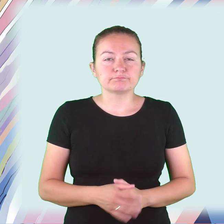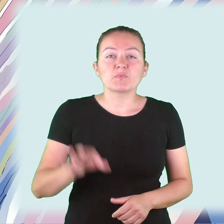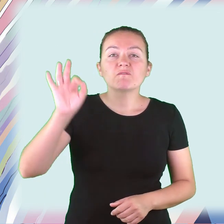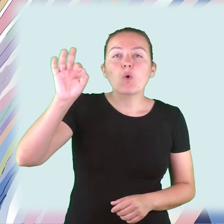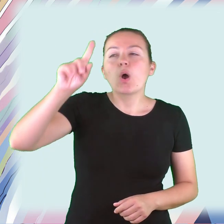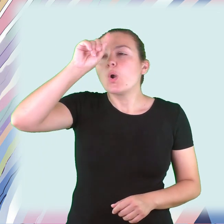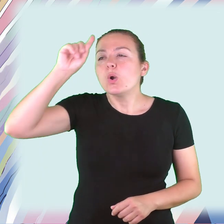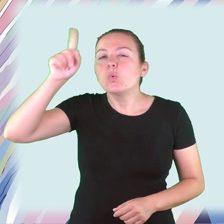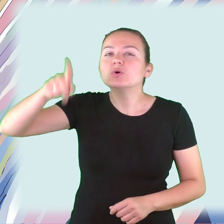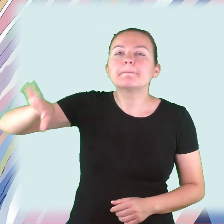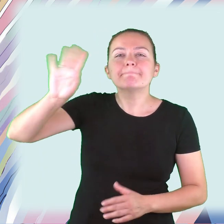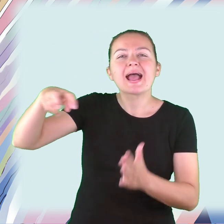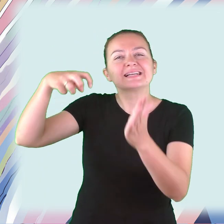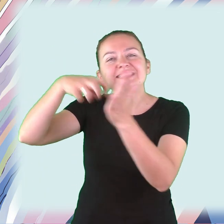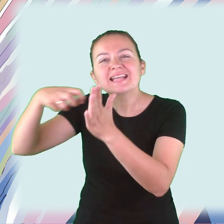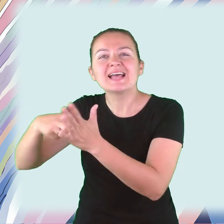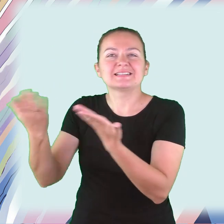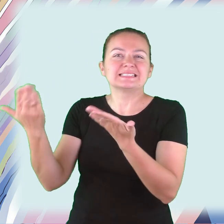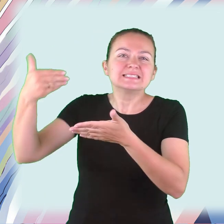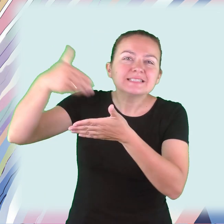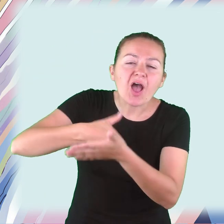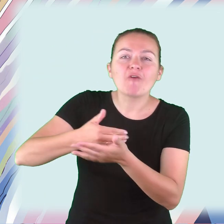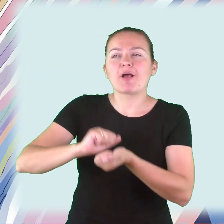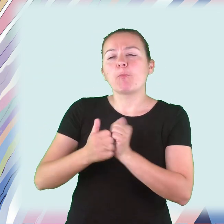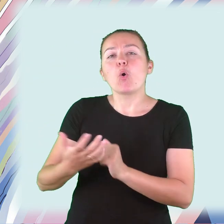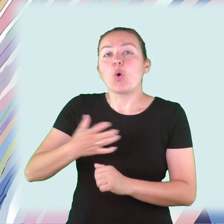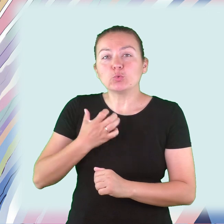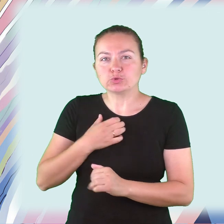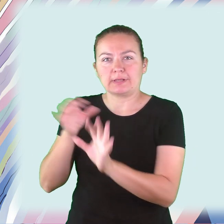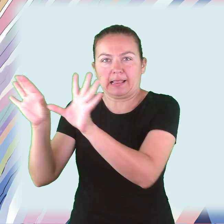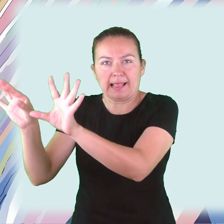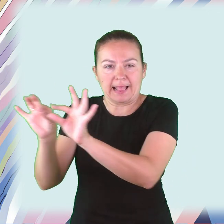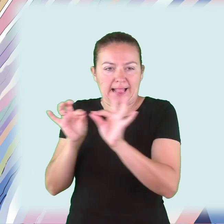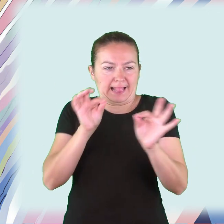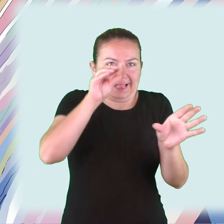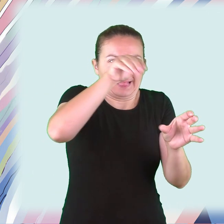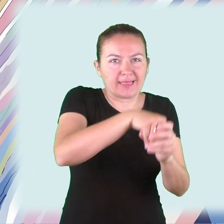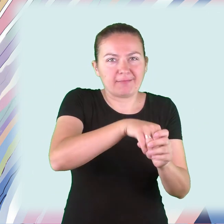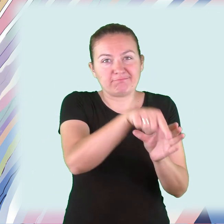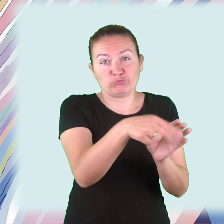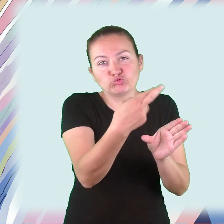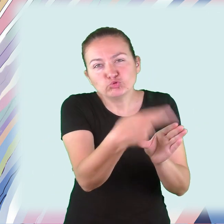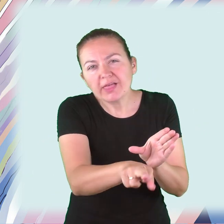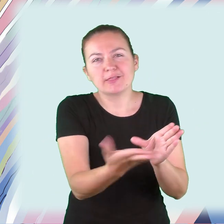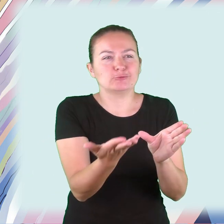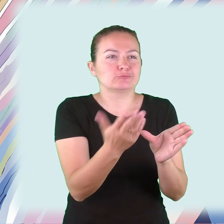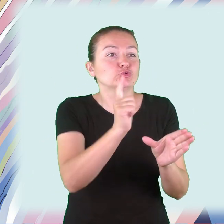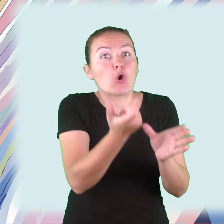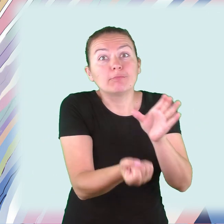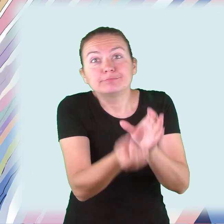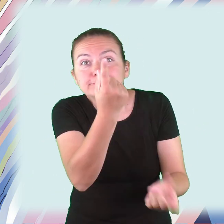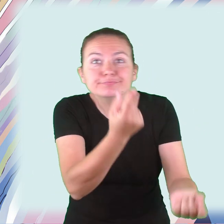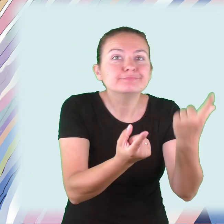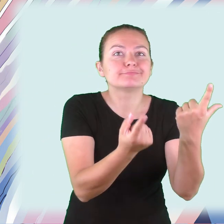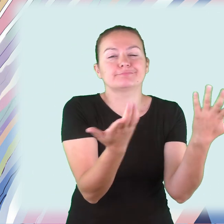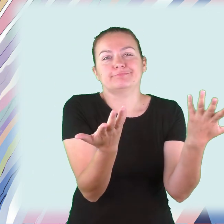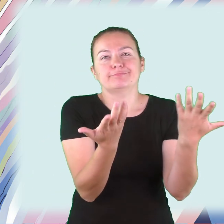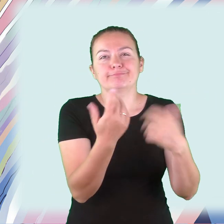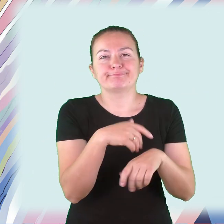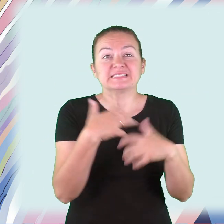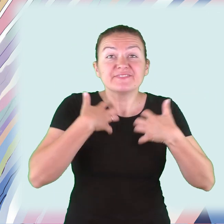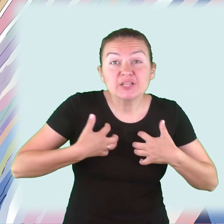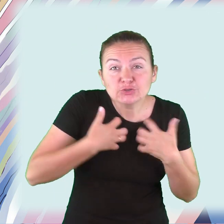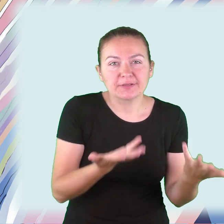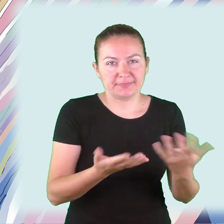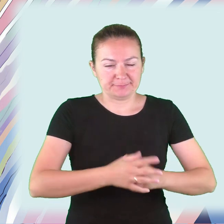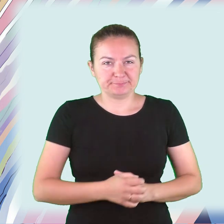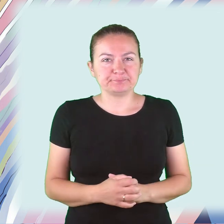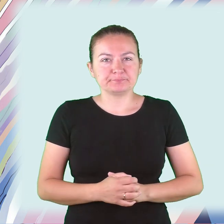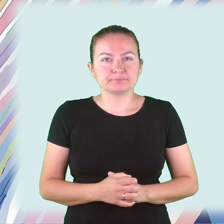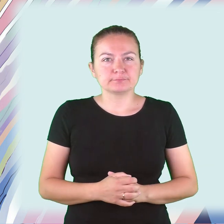Uosobienie to nadanie przedmiotom, zjawiskom, zwierzętom cech ludzkich. Przedmioty, zwierzęta, zjawiska zachowują się lub czują jak ludzie.